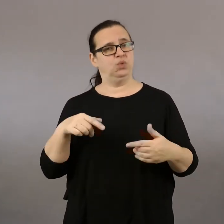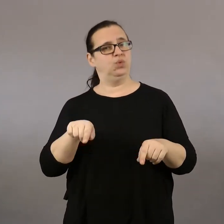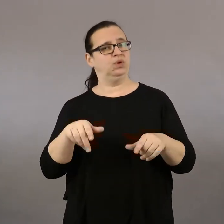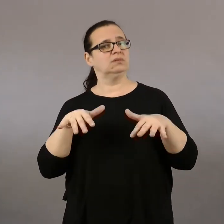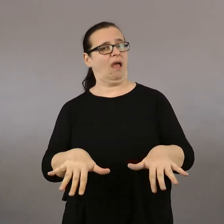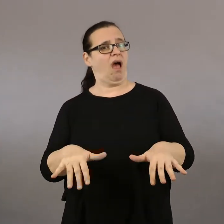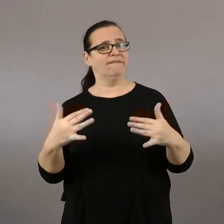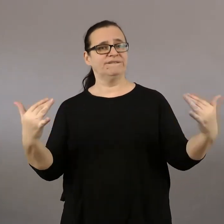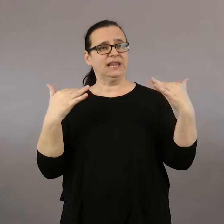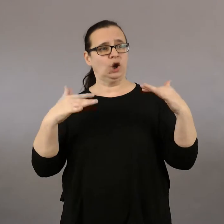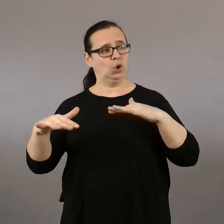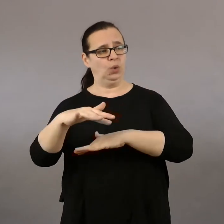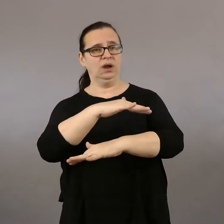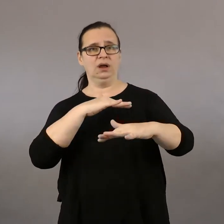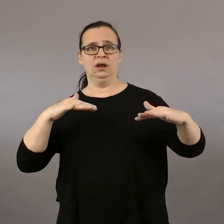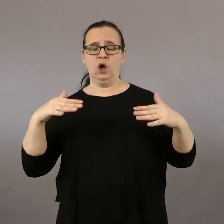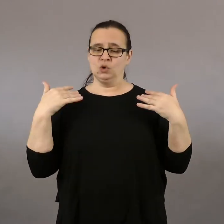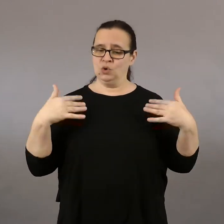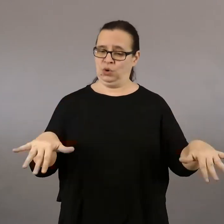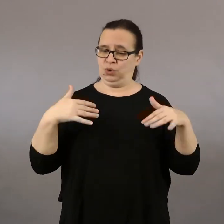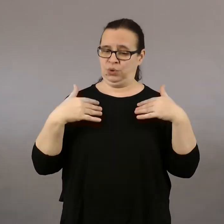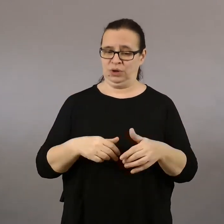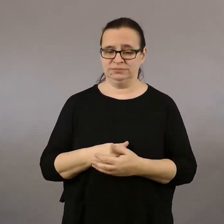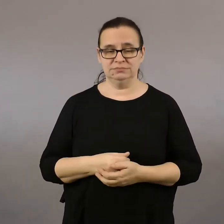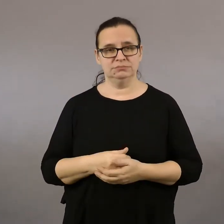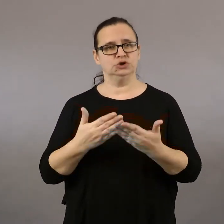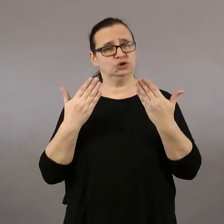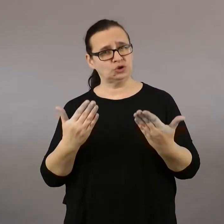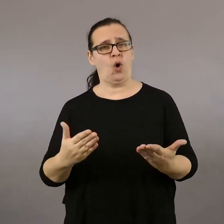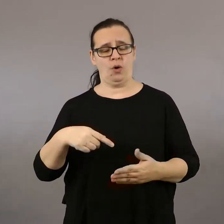Ich bin so, wie ich bin, manchmal auch schwach